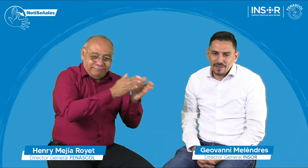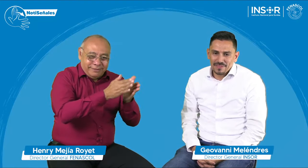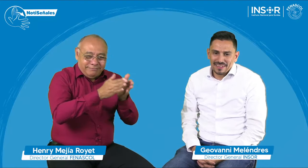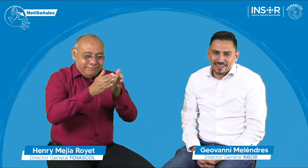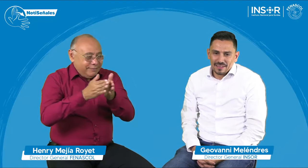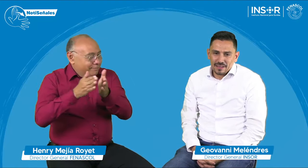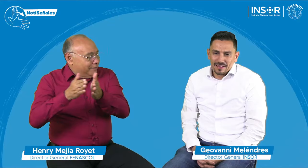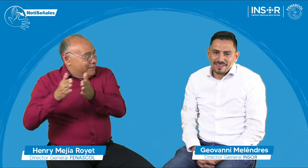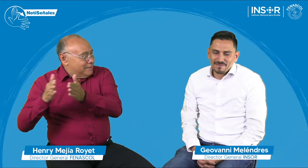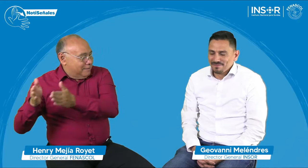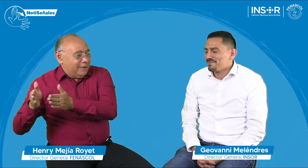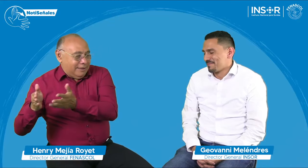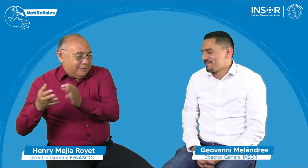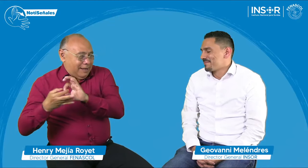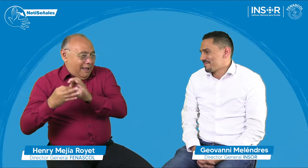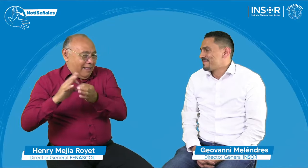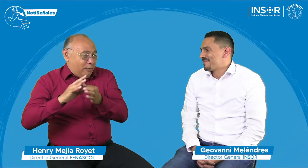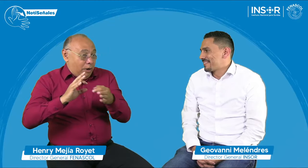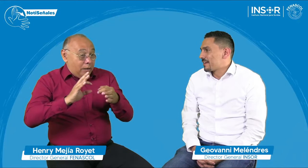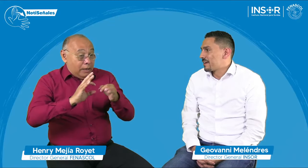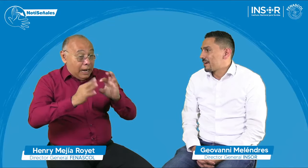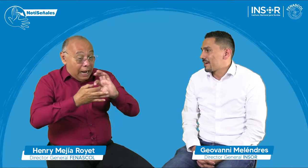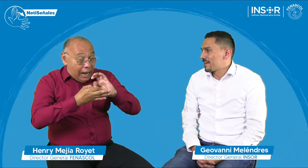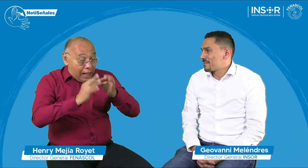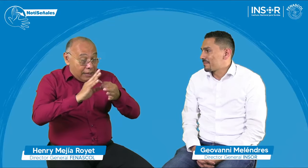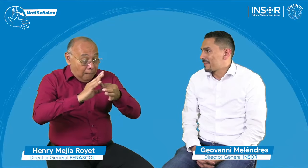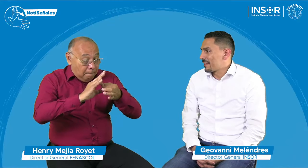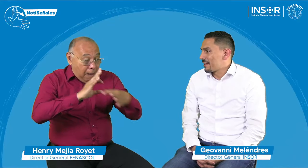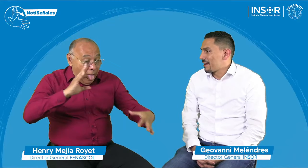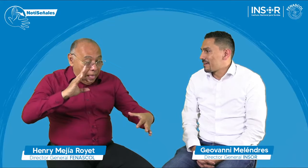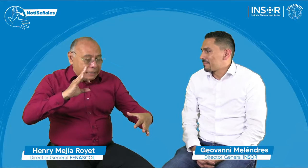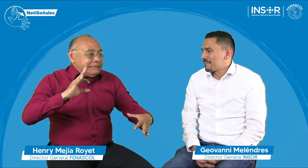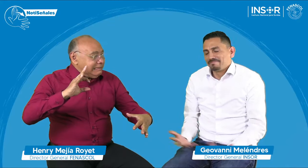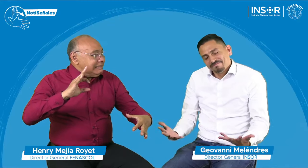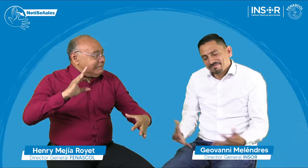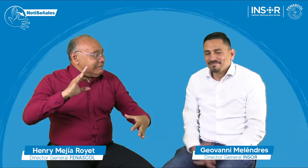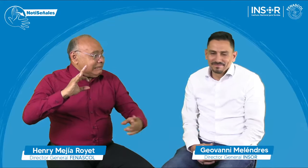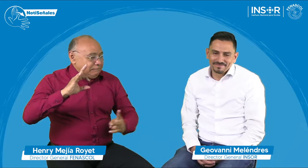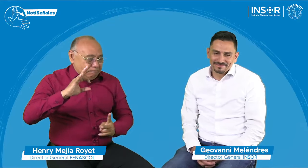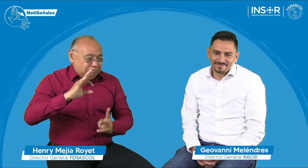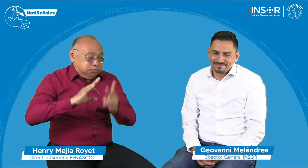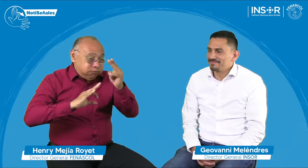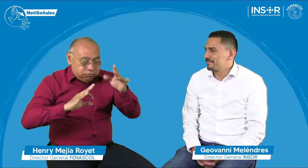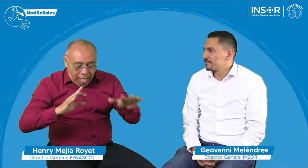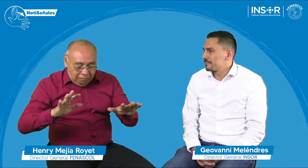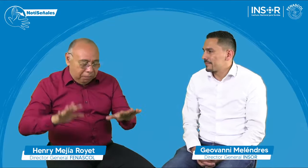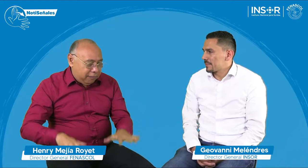Ustedes ven que todo esto es una cadena. El eslabón de la